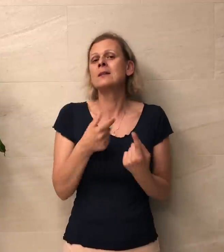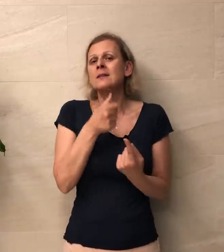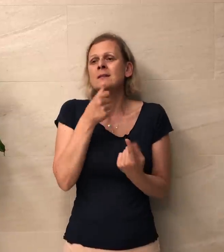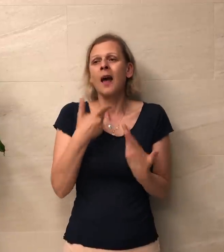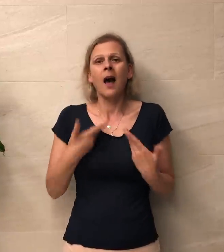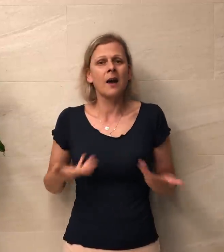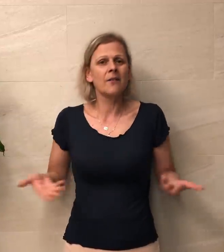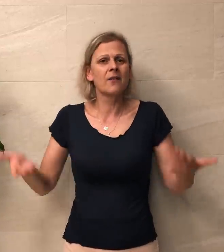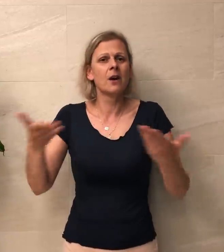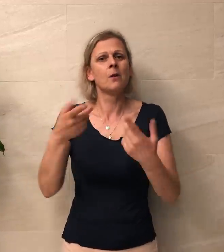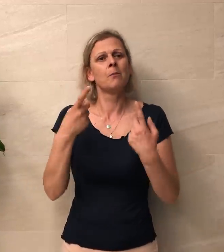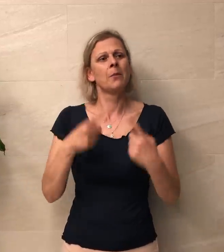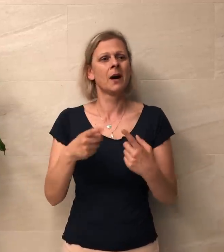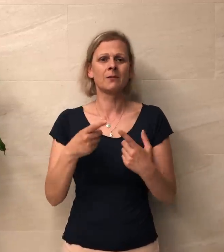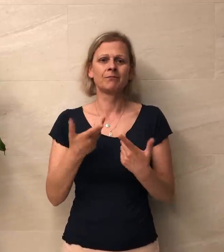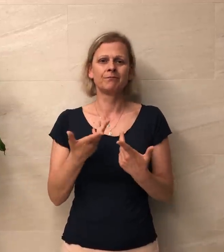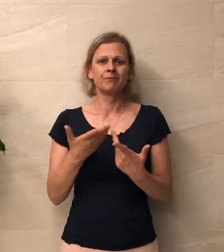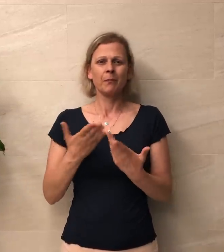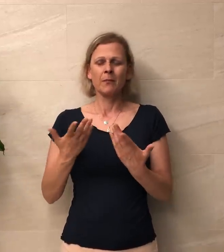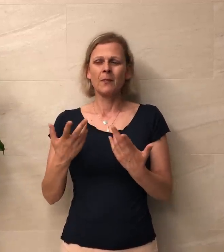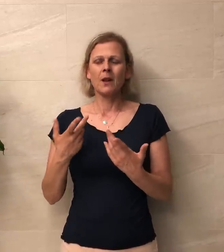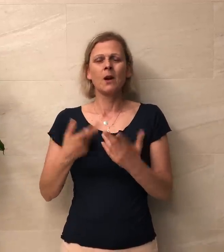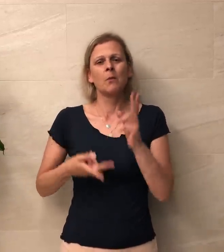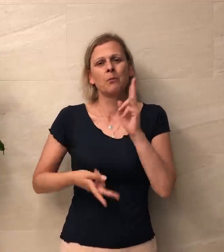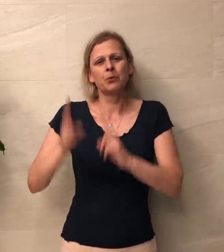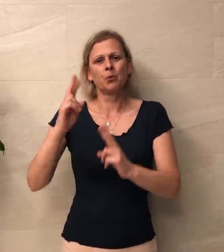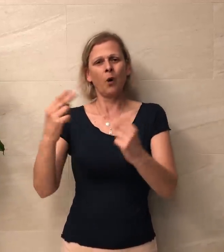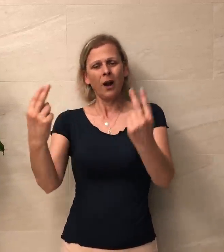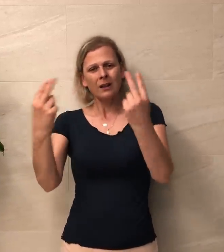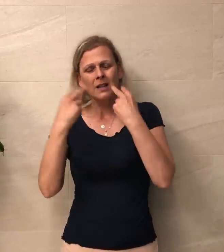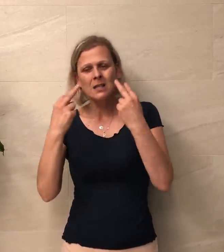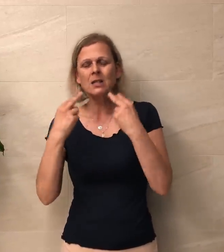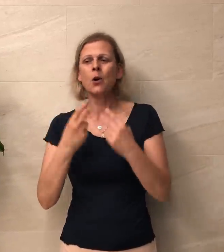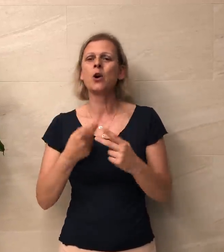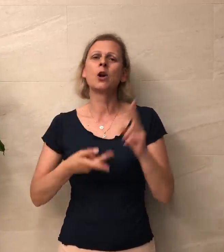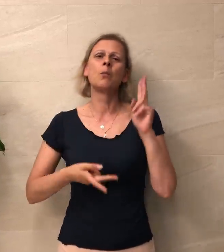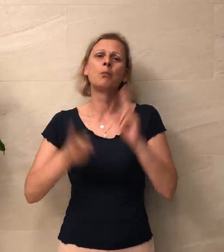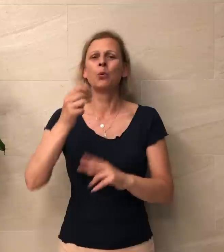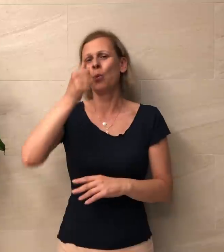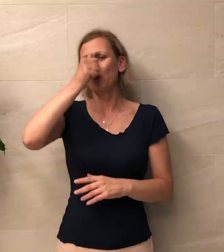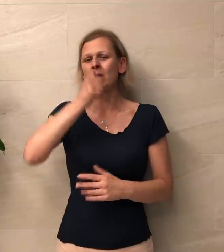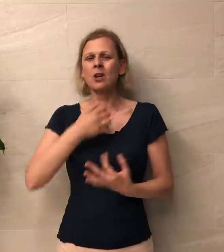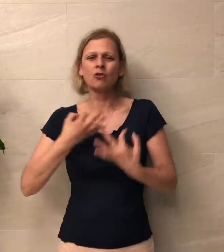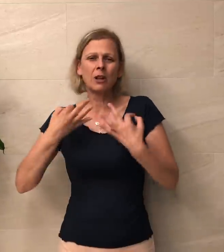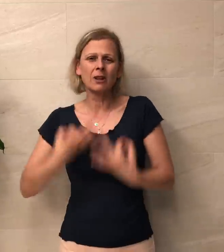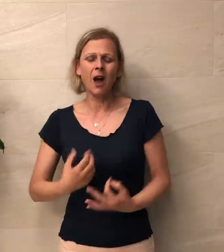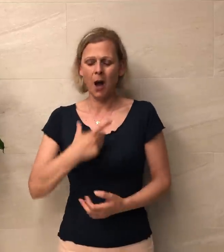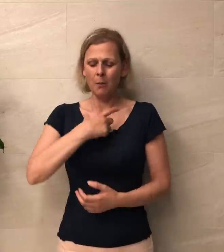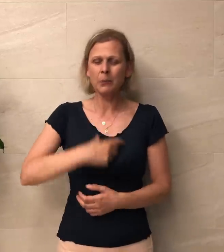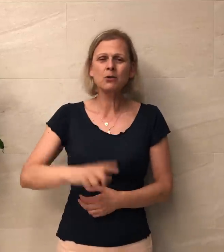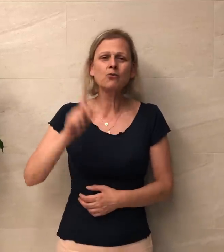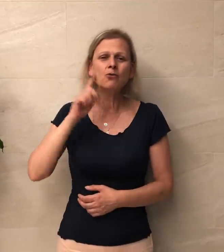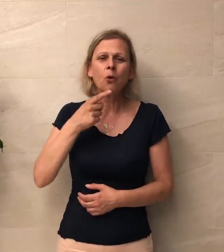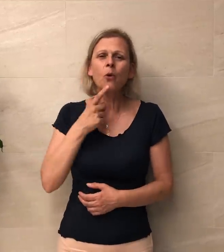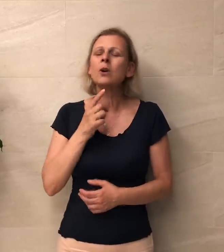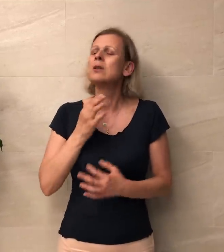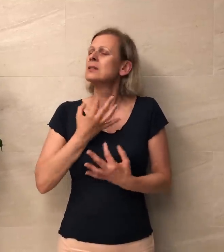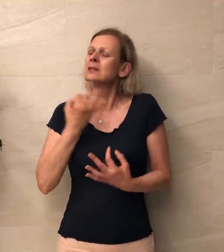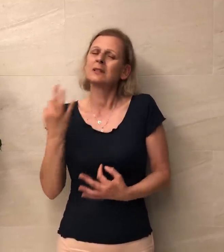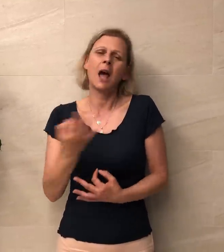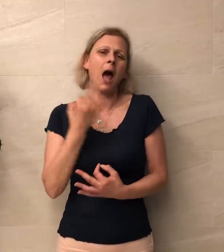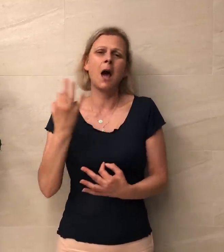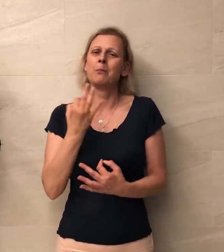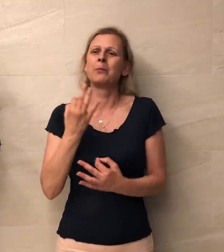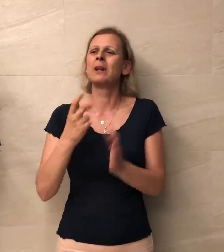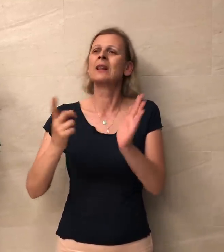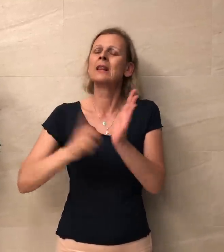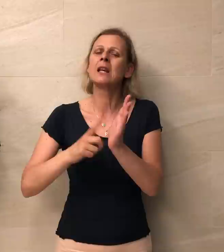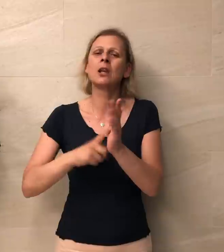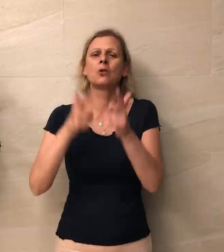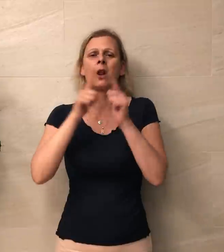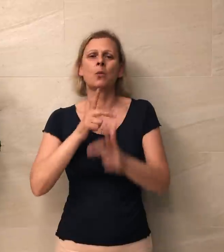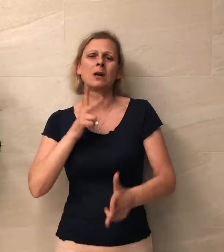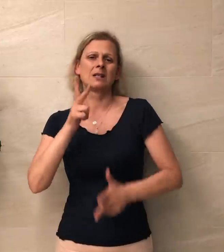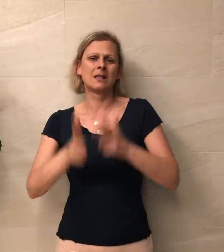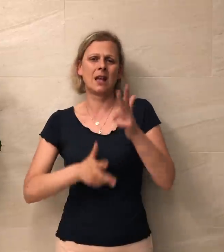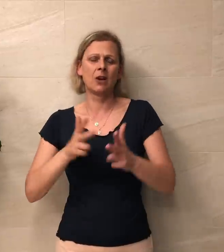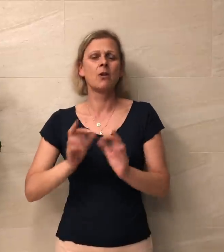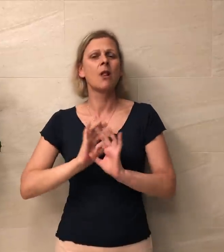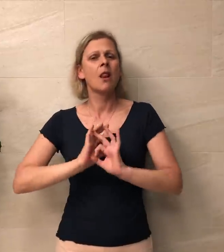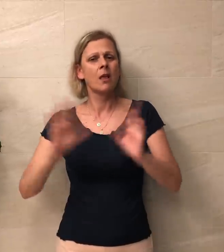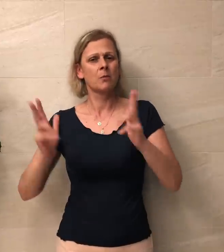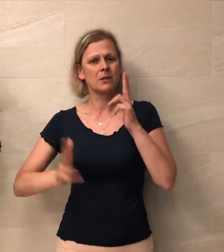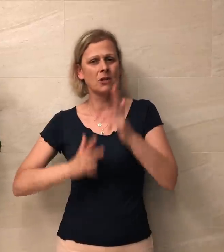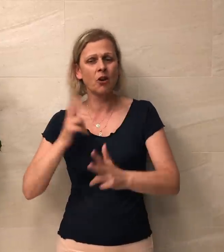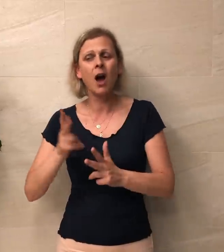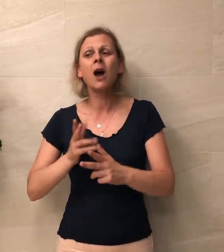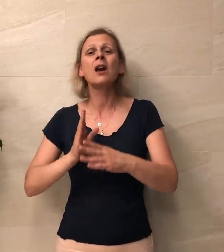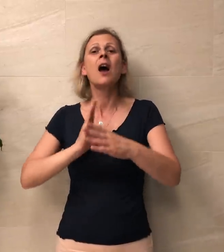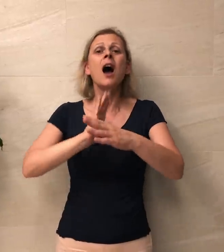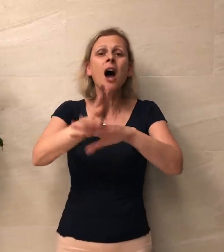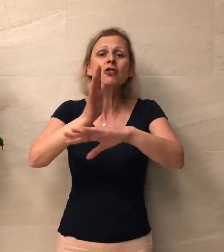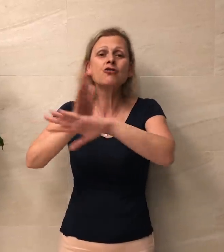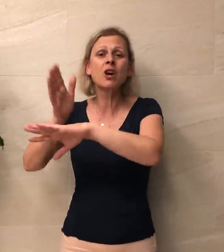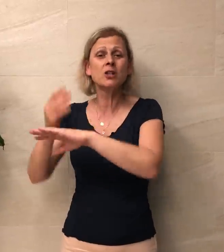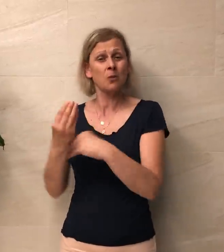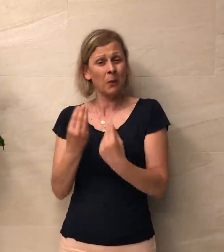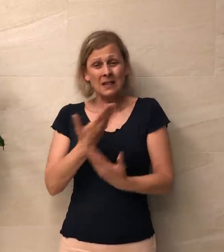una maggiore attenzione, visibilità, per avere un ruolo decisionale, sempre nel rispetto del diritto all’uso della lingua, della libertà di comunicazione, il diritto all’accessibilità.